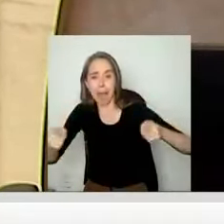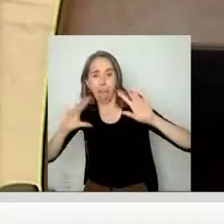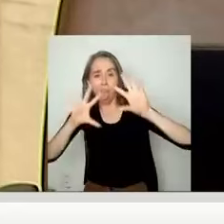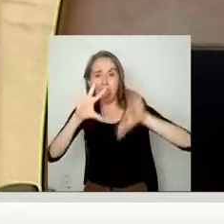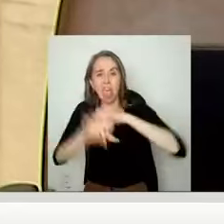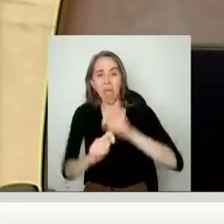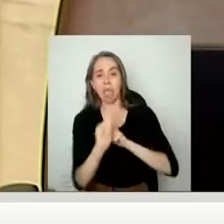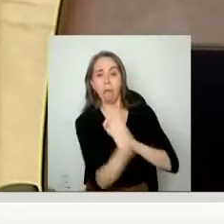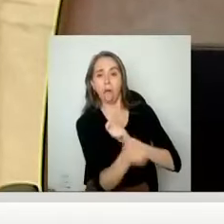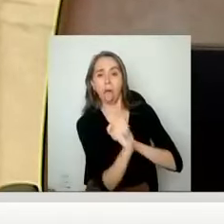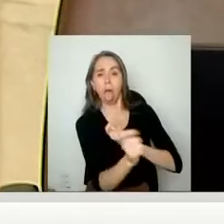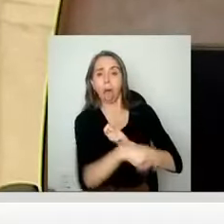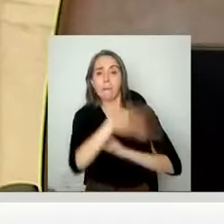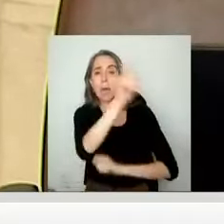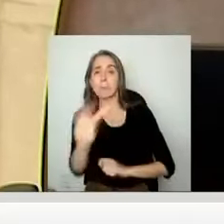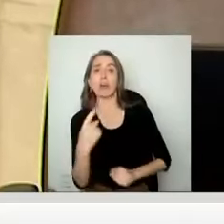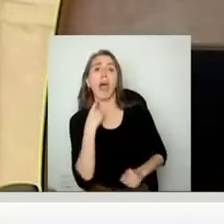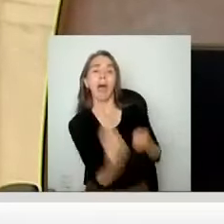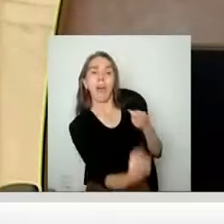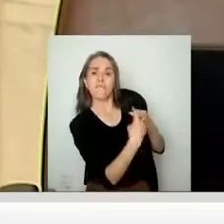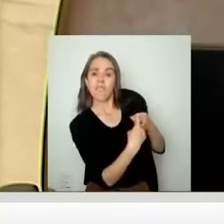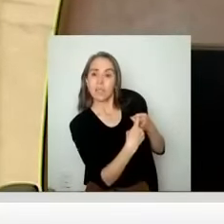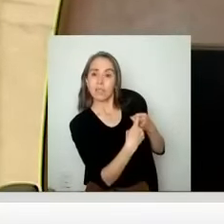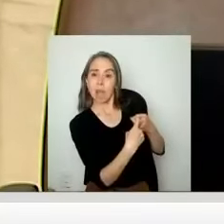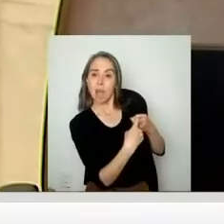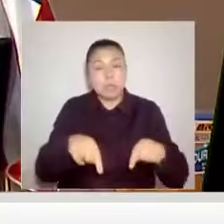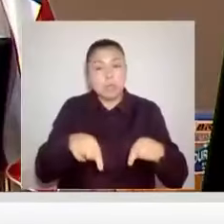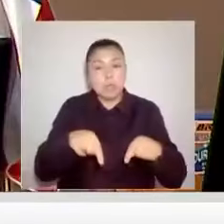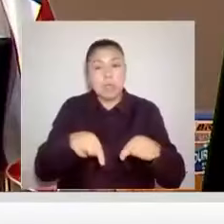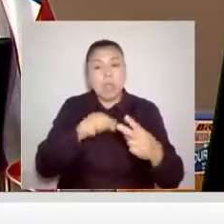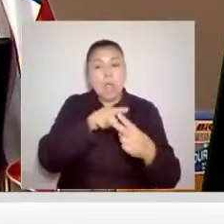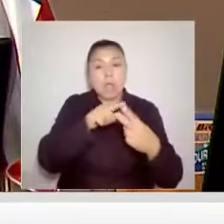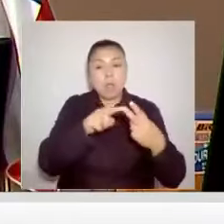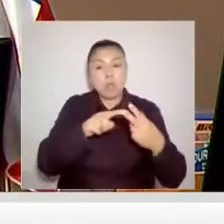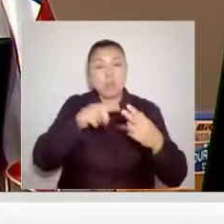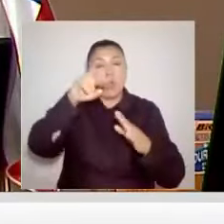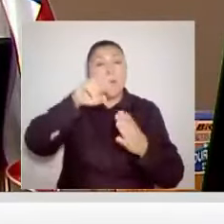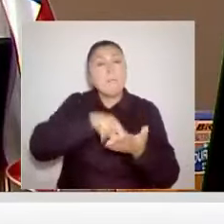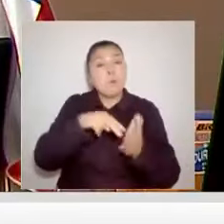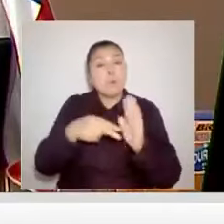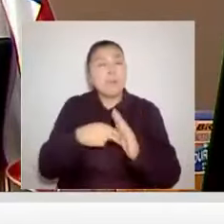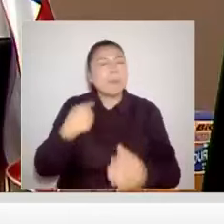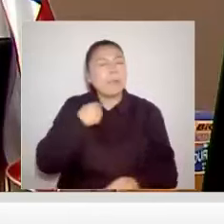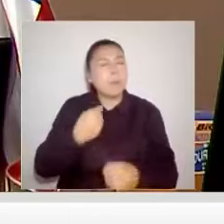Los afectados no se le aplican intereses qué va a pasar con las personas que requieren de